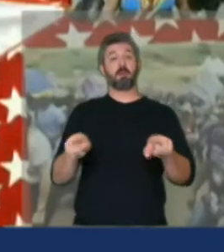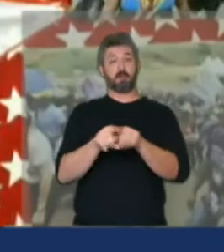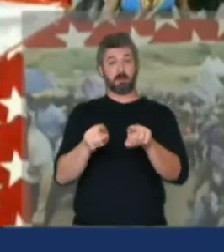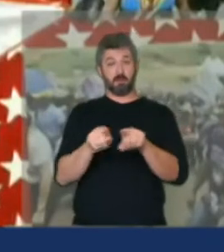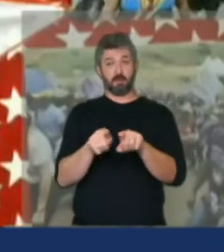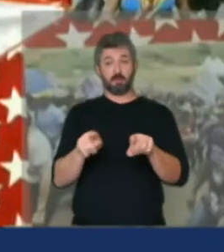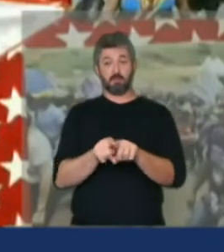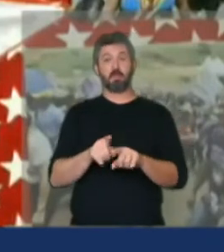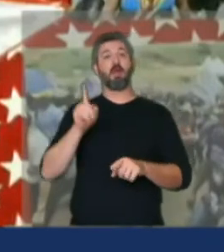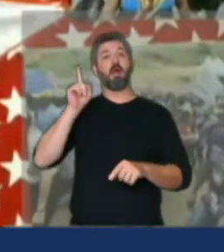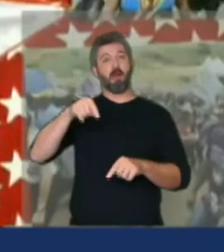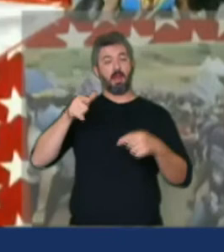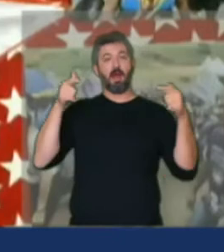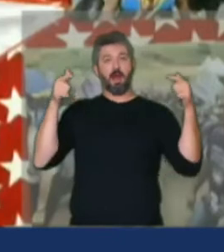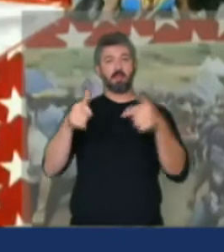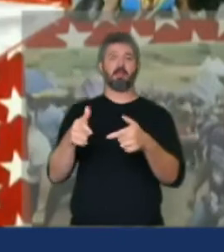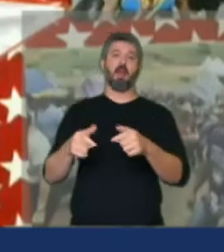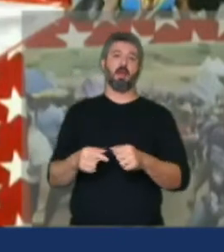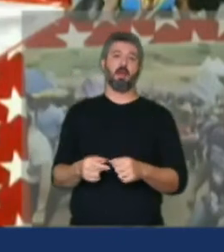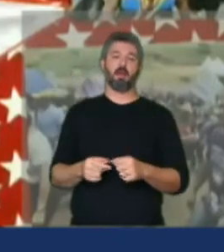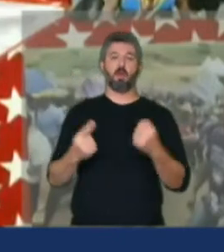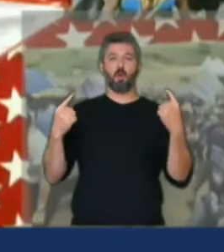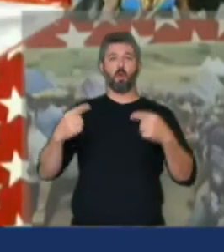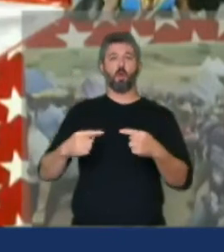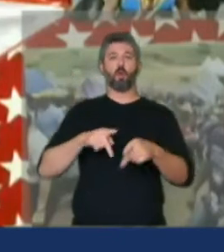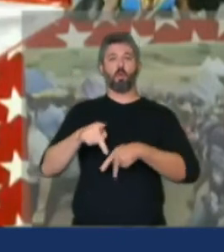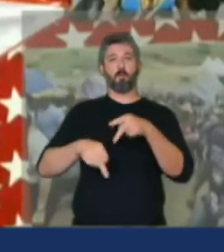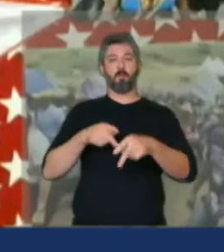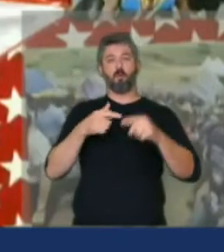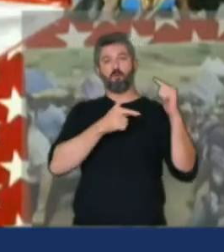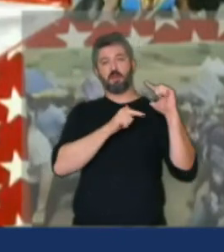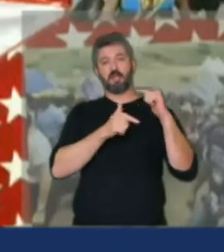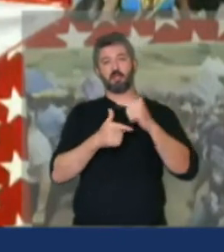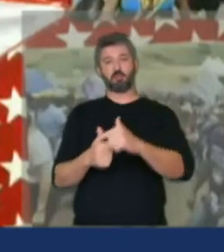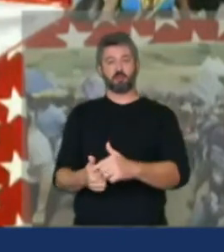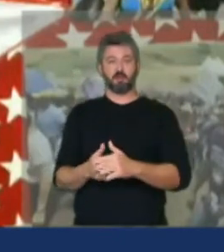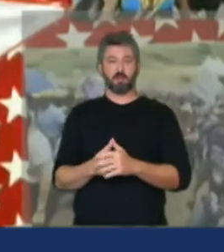TAMBÉM MAIS UM ATAQUE AOS POVOS TRADICIONAIS E INDÍGENAS QUE TIVERAM SUAS